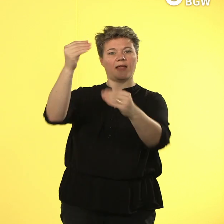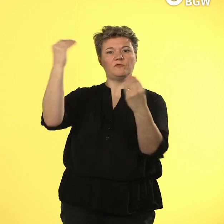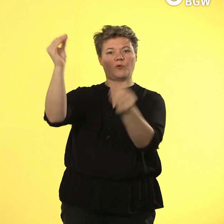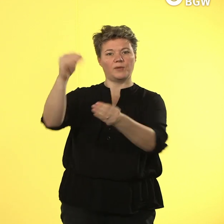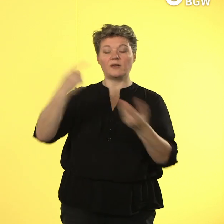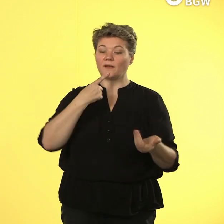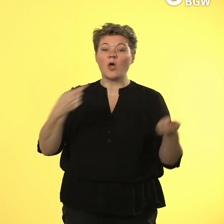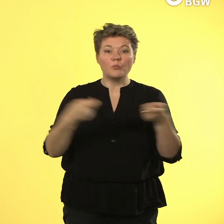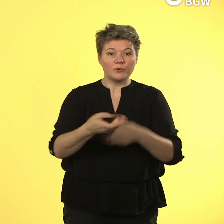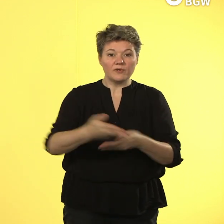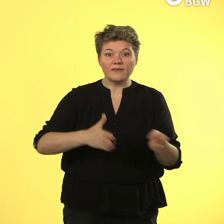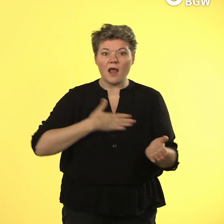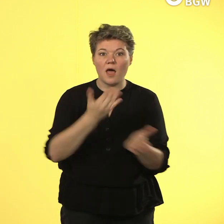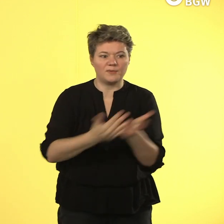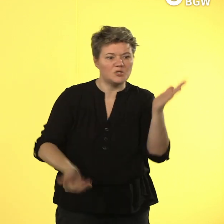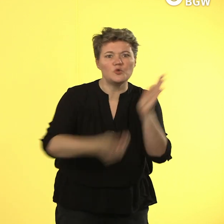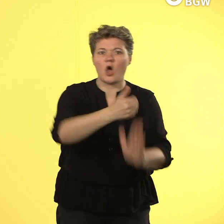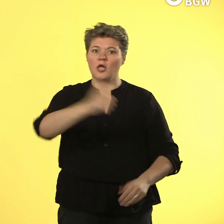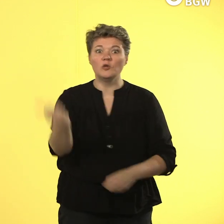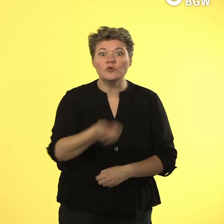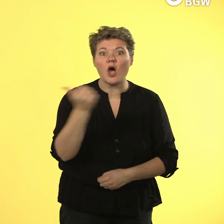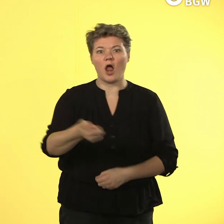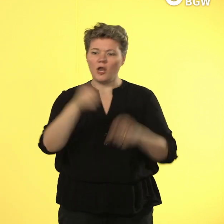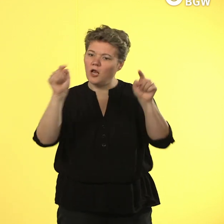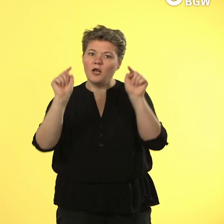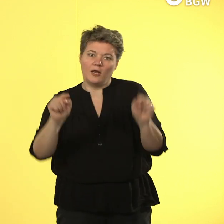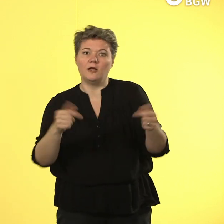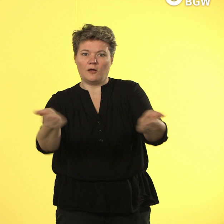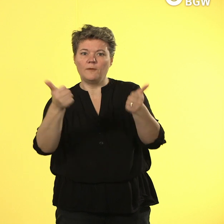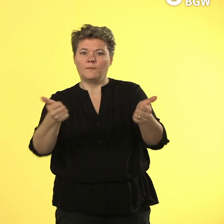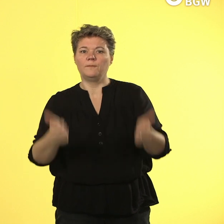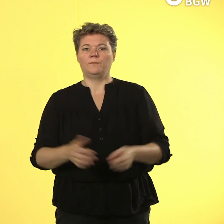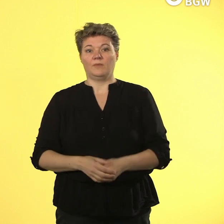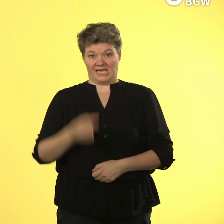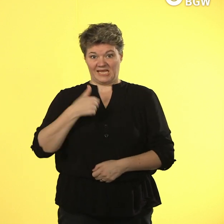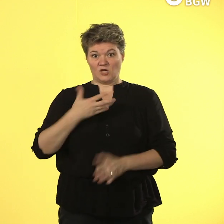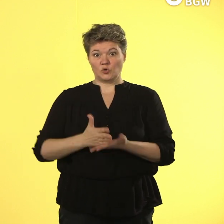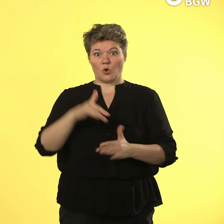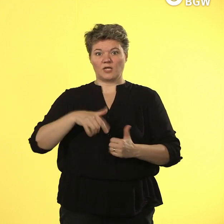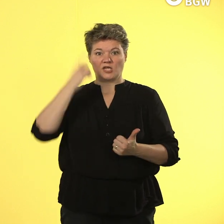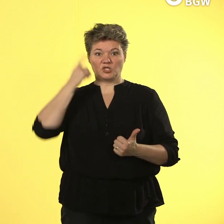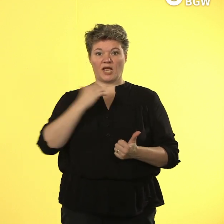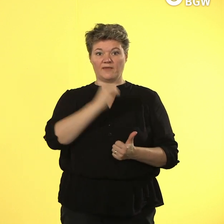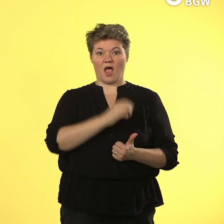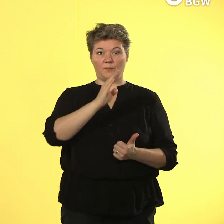wenn wir sehr viele Stressoren gleichzeitig haben, dann haben wir hier unten diesen Punkt, dass hochgespannte Mitarbeitende